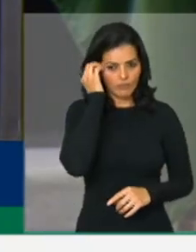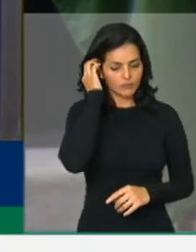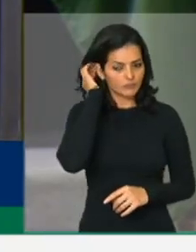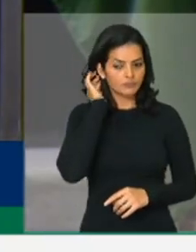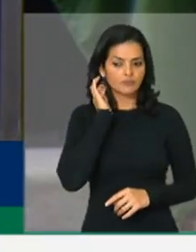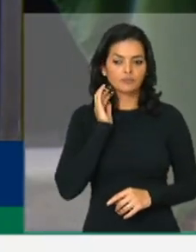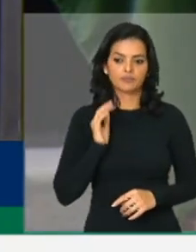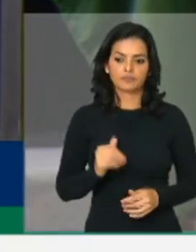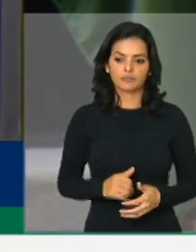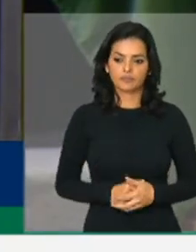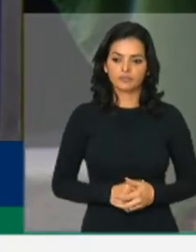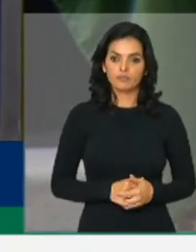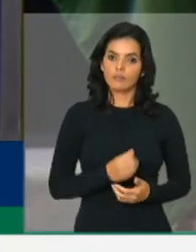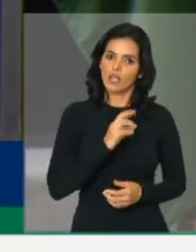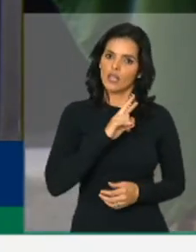ISSO CRIAR AQUI UM DEBATE DE MÉRITO, CONFORME INCLUSIVE